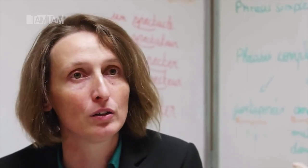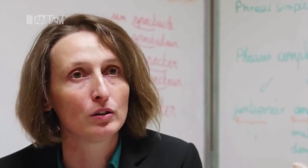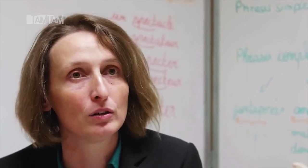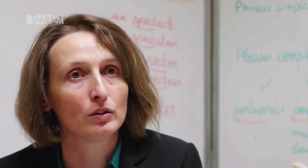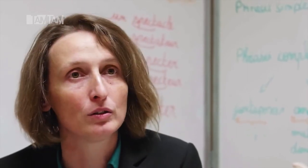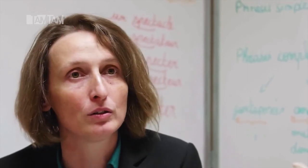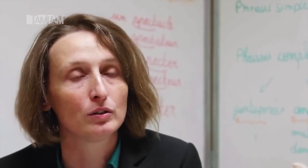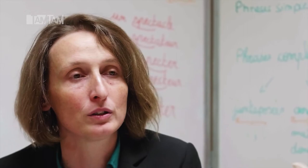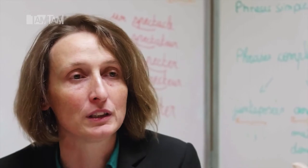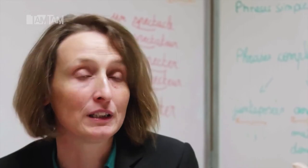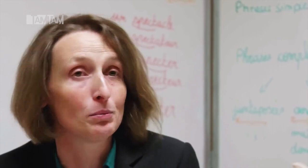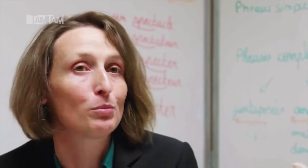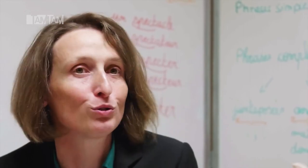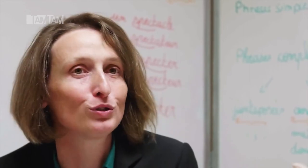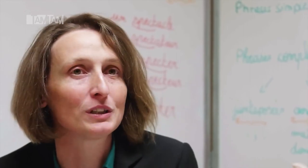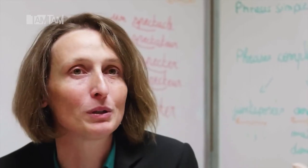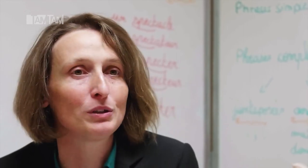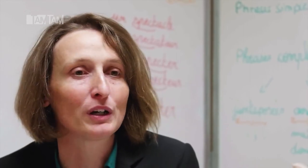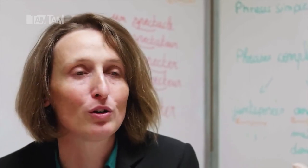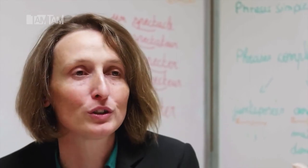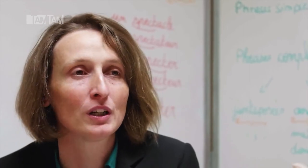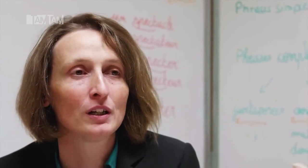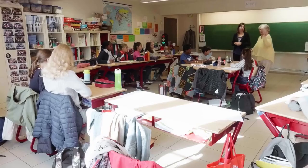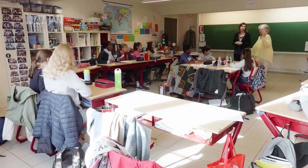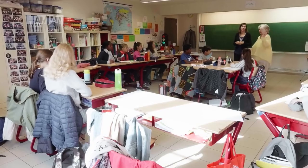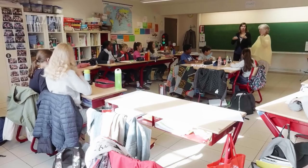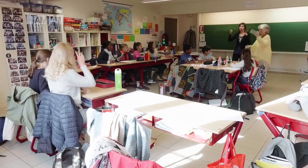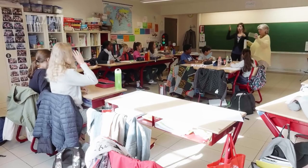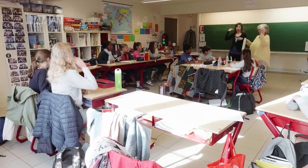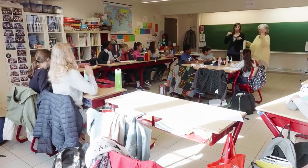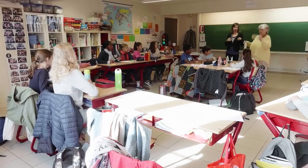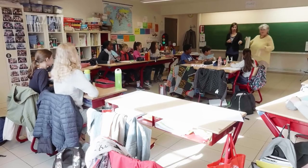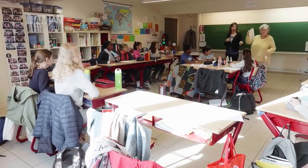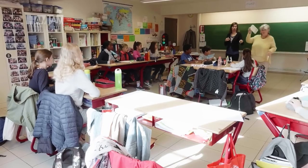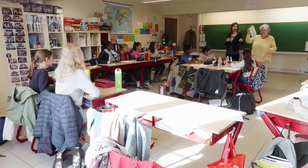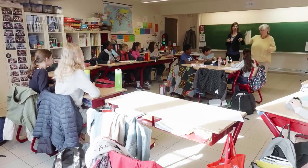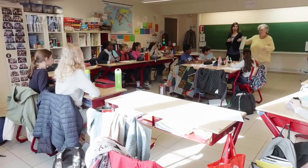qui n'est pas porteuse de cette même différence vous êtes un individu. Si vous êtes un groupe